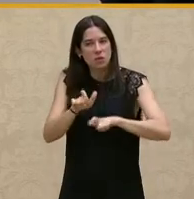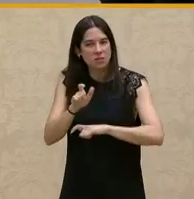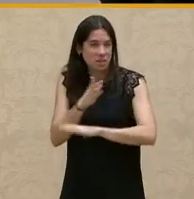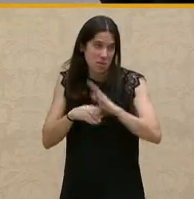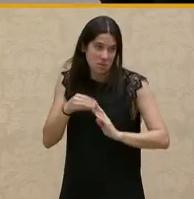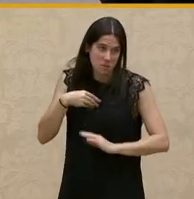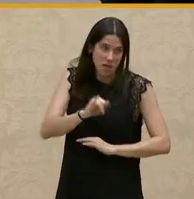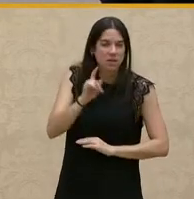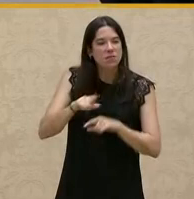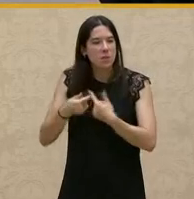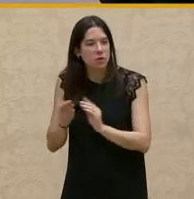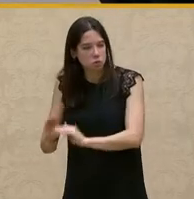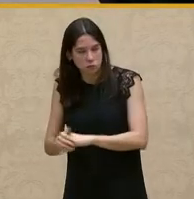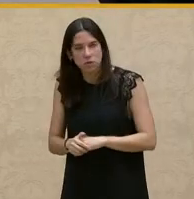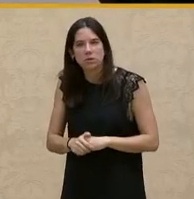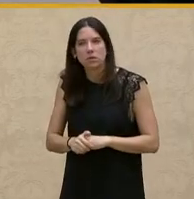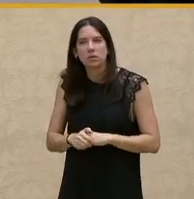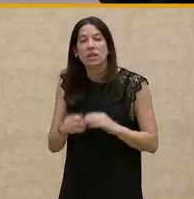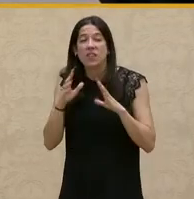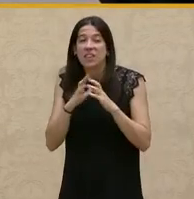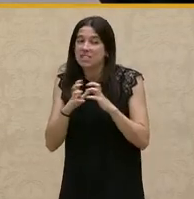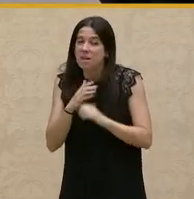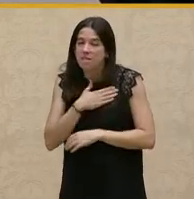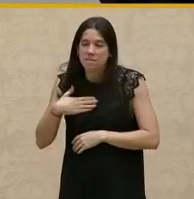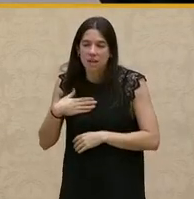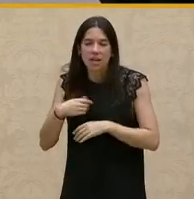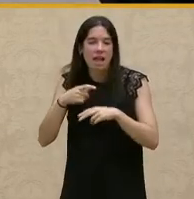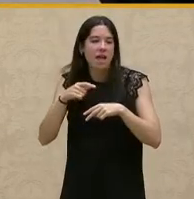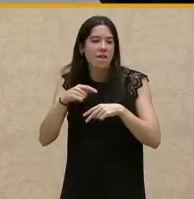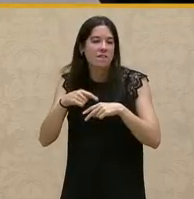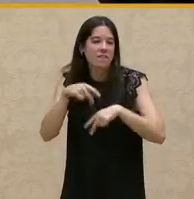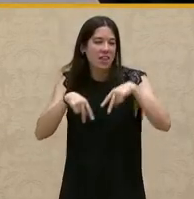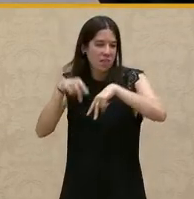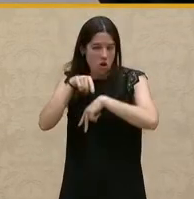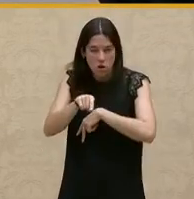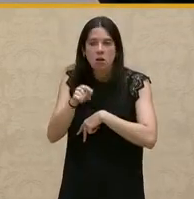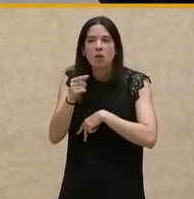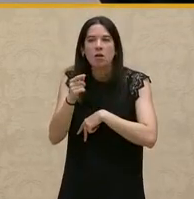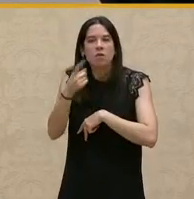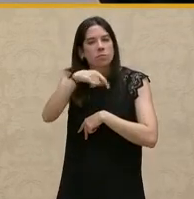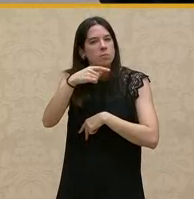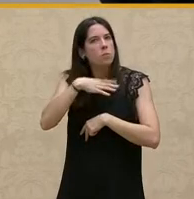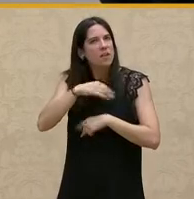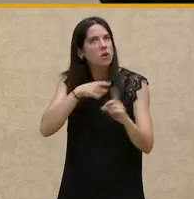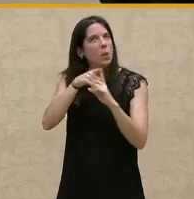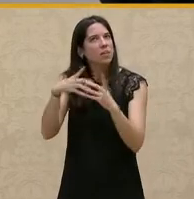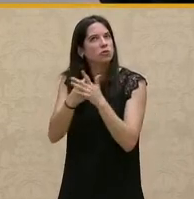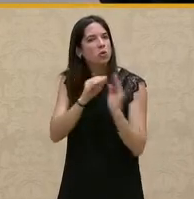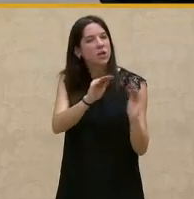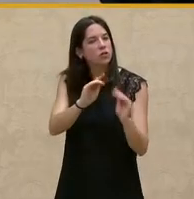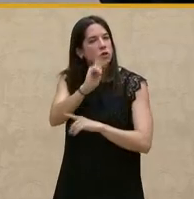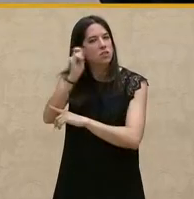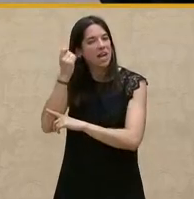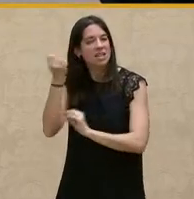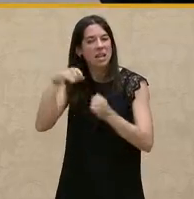las familias. Deseo que logréis vuestros objetivos en las acciones de orientación,